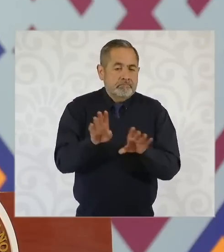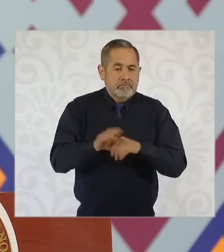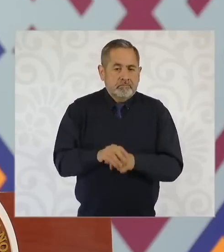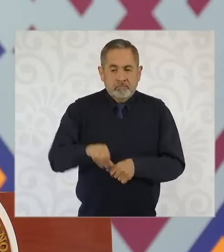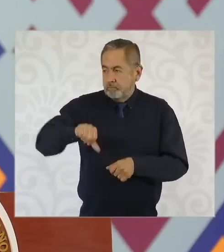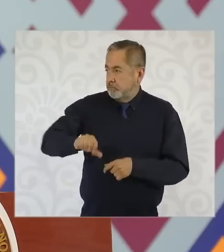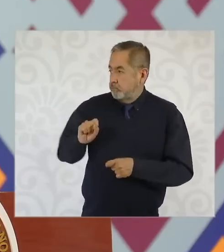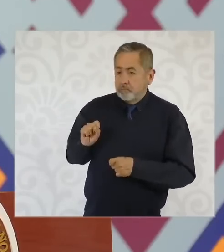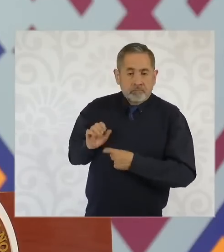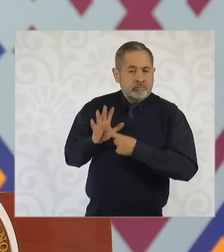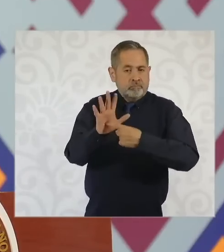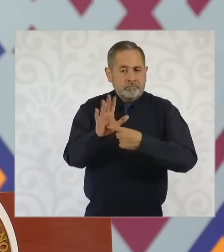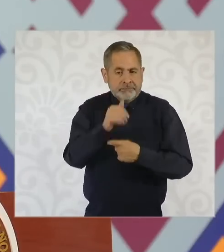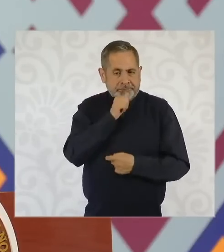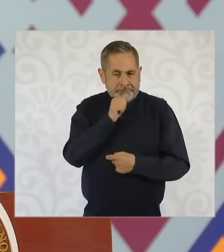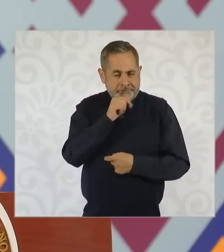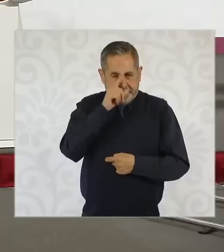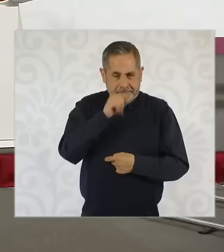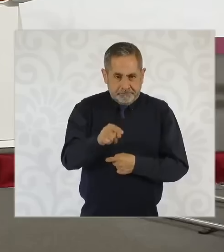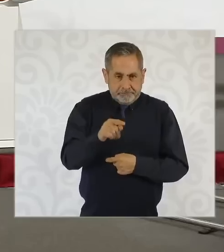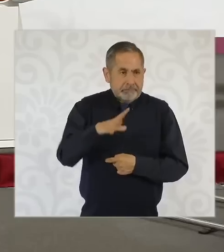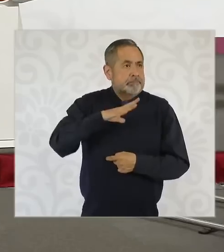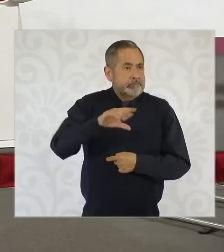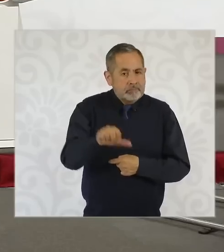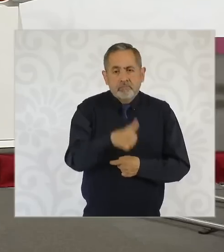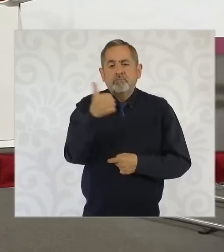pero que también es otro de los frentes de trabajo y otro de los problemas es el